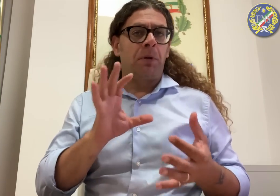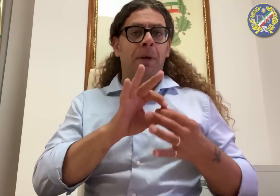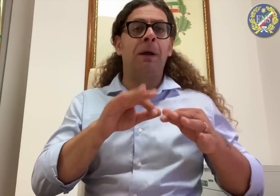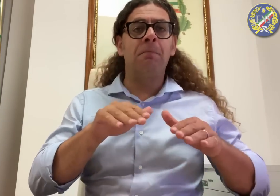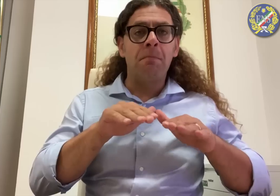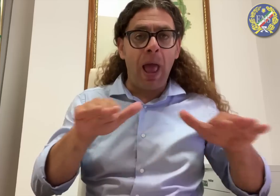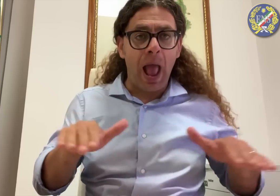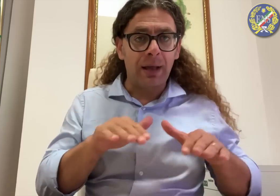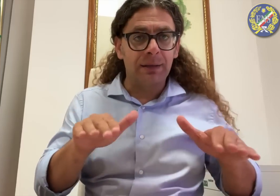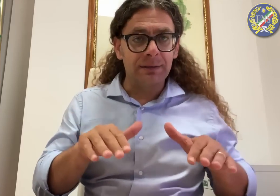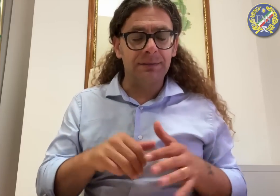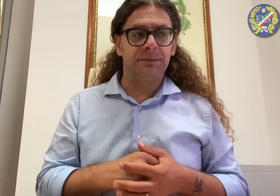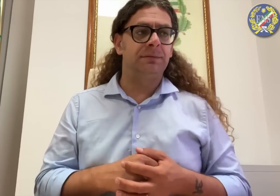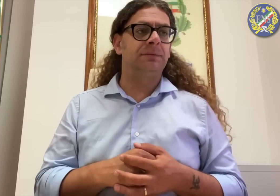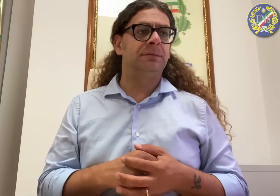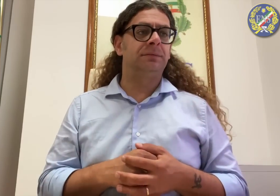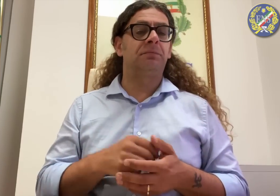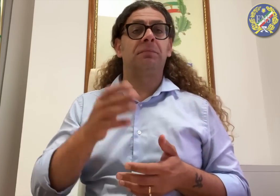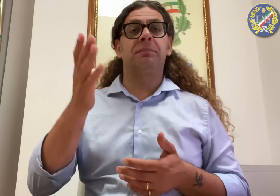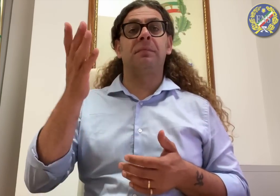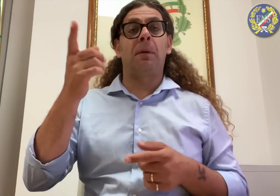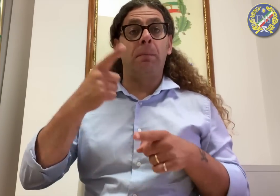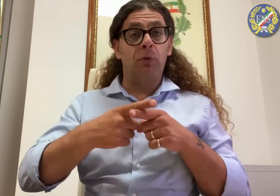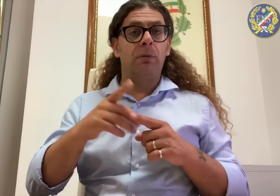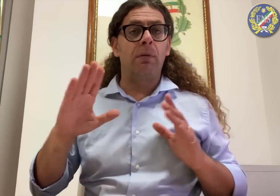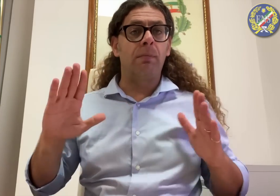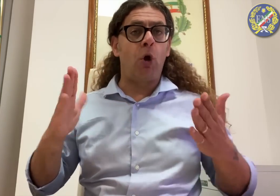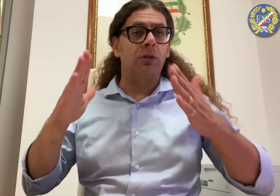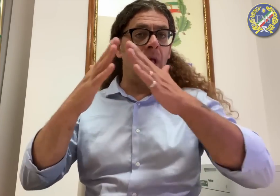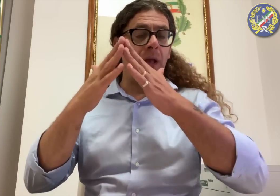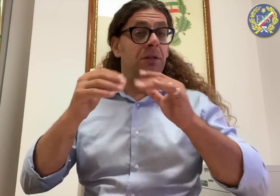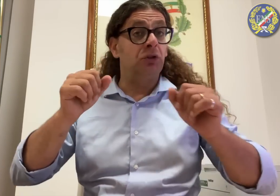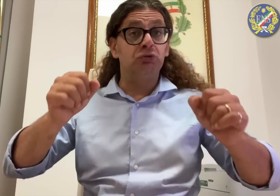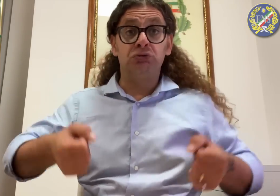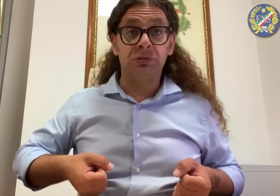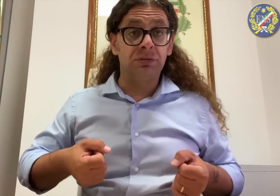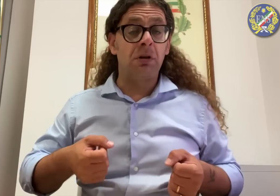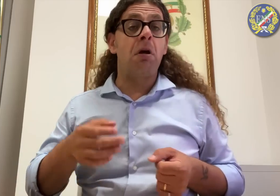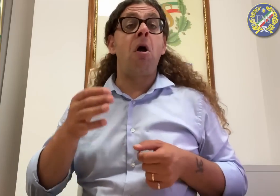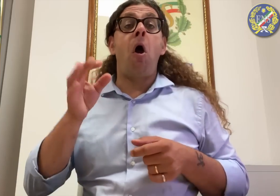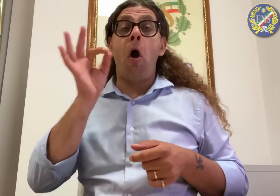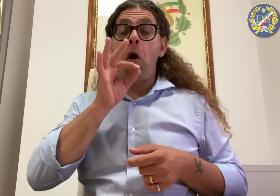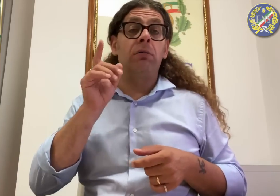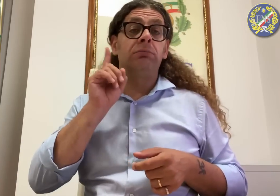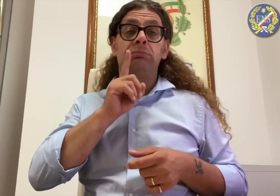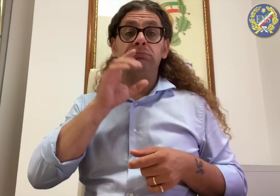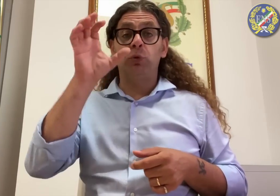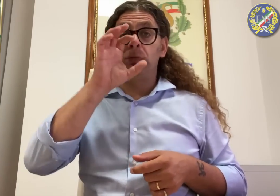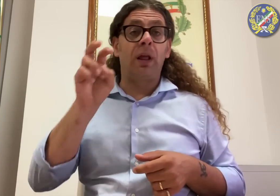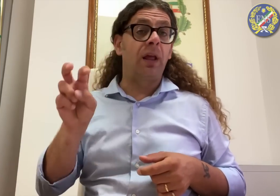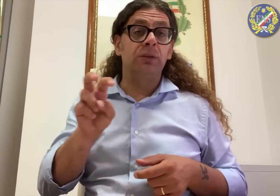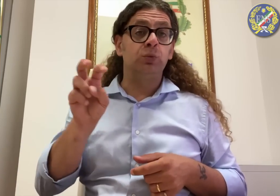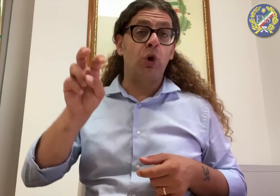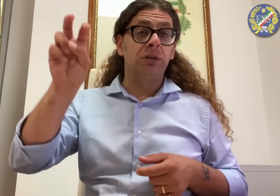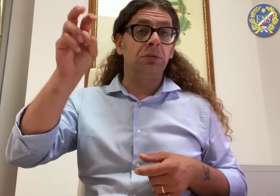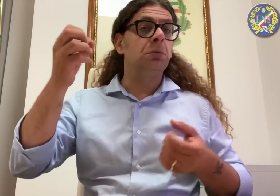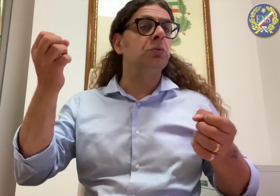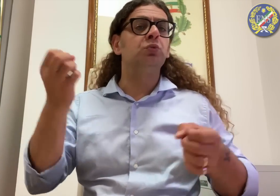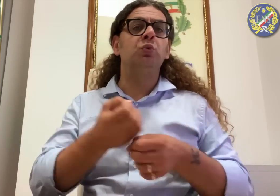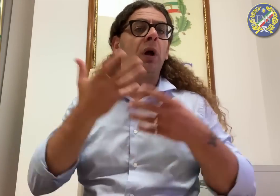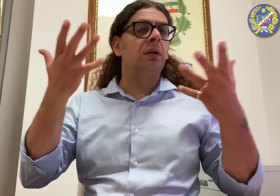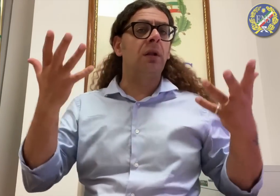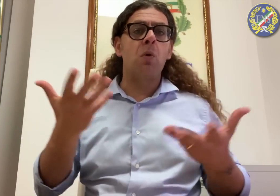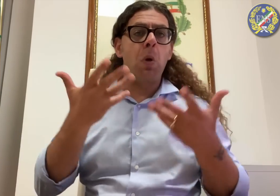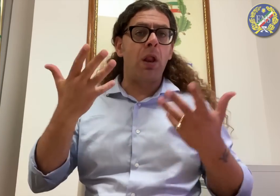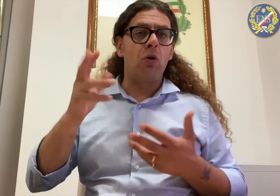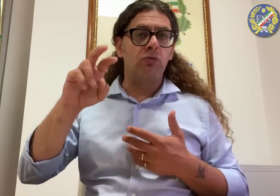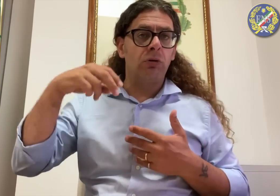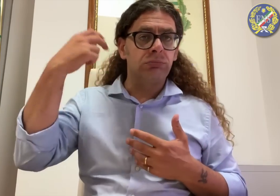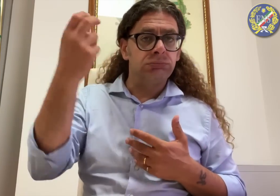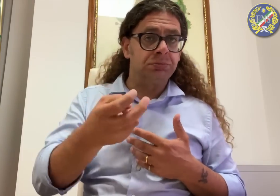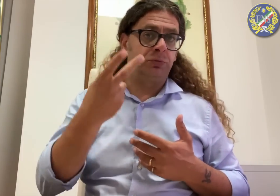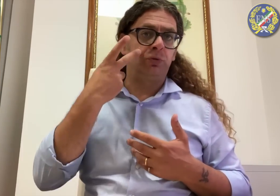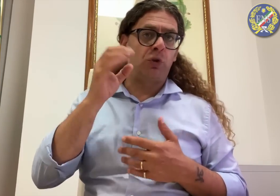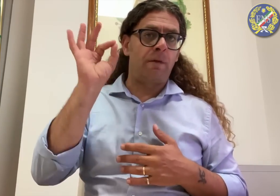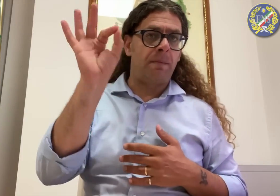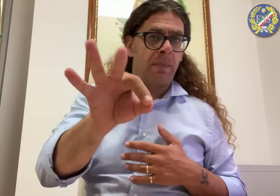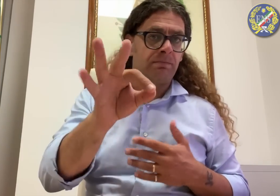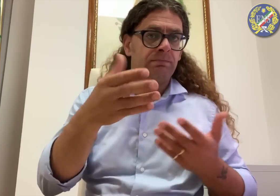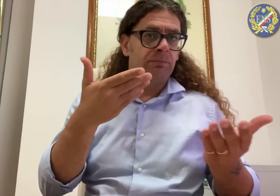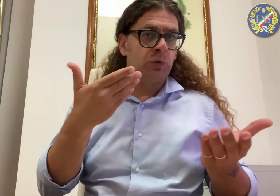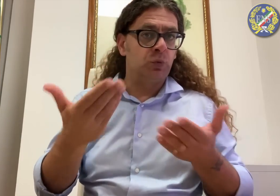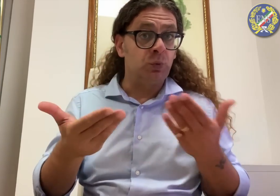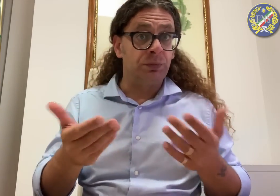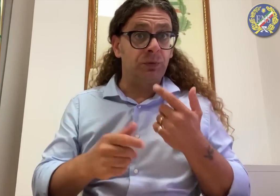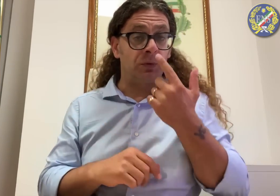geo-localizzazione in caso di emergenza in mare o in montagna, ad esempio sulle piste da sci o durante un'escursione.